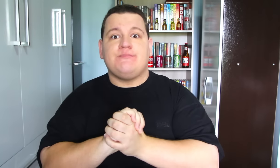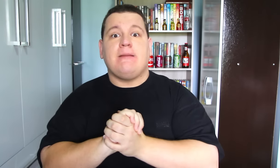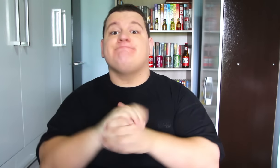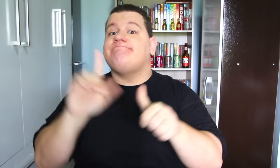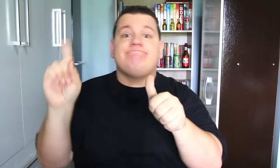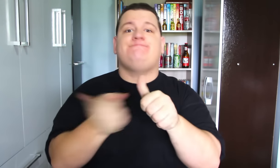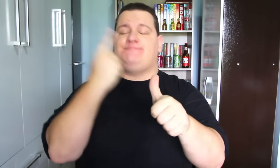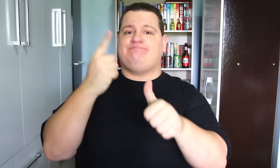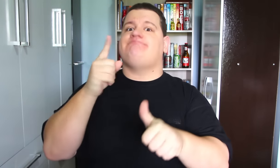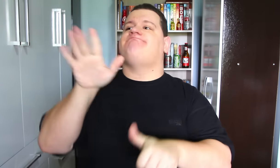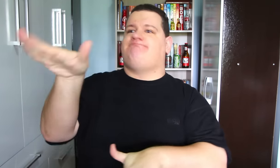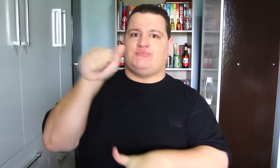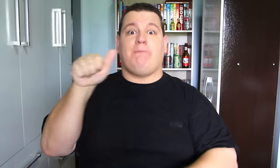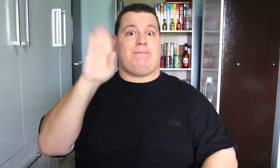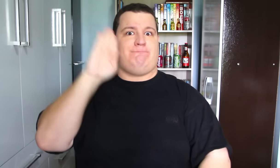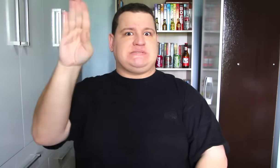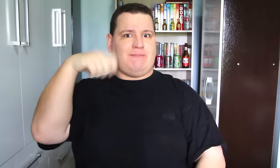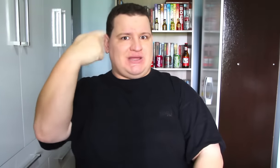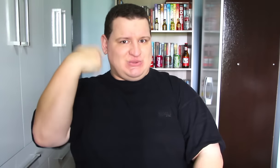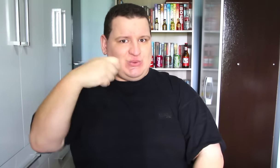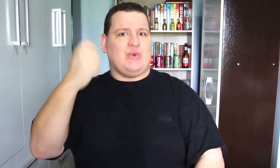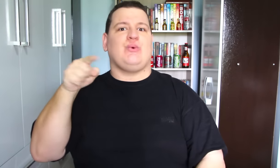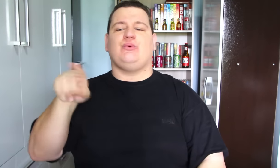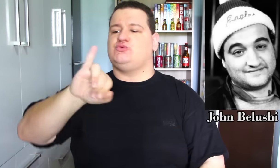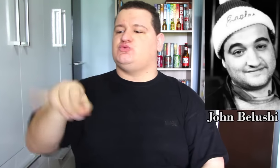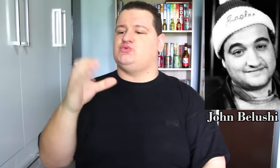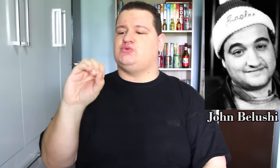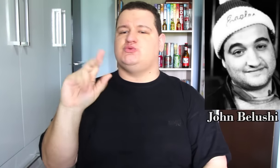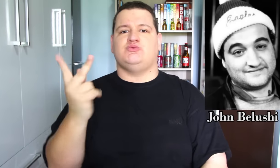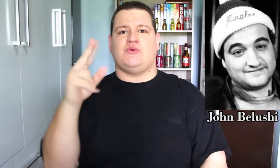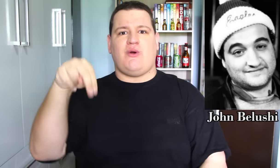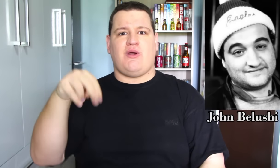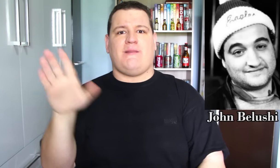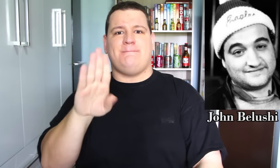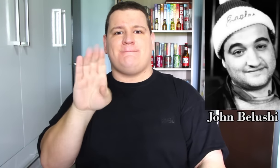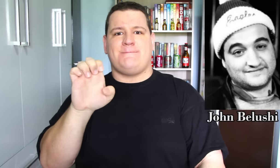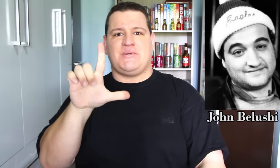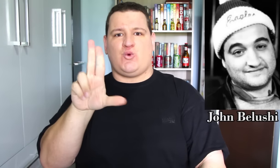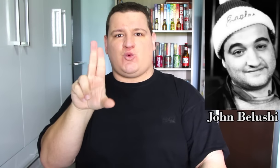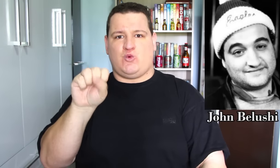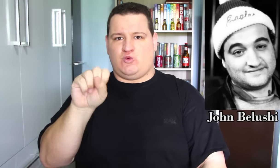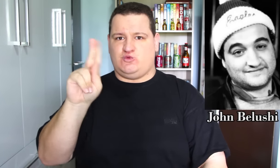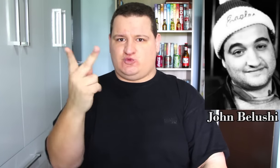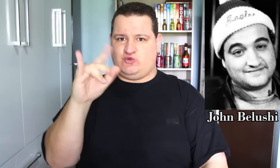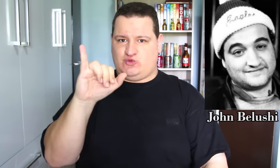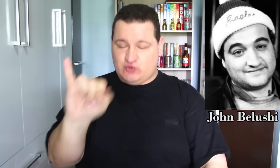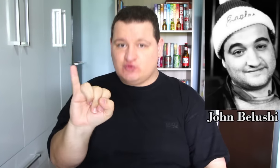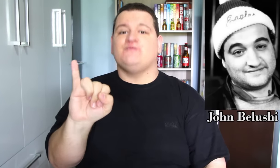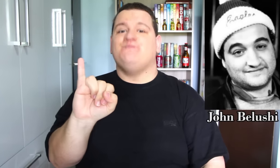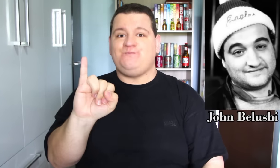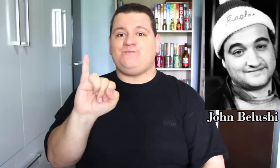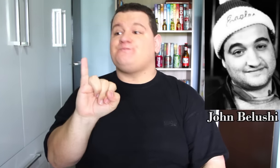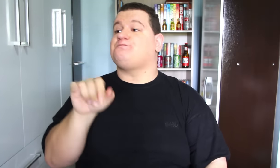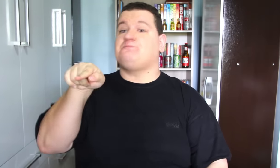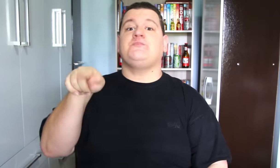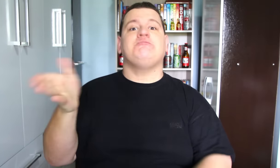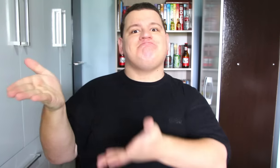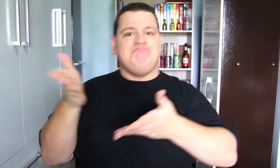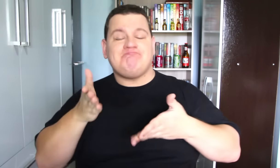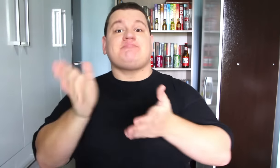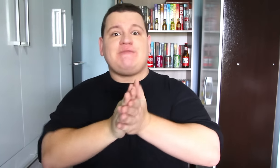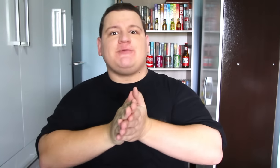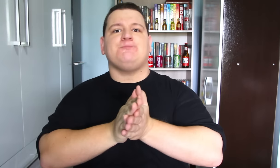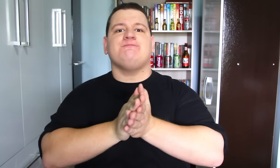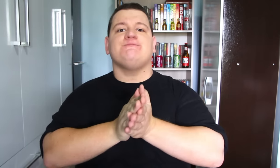Primeiro, chamaram o ator John Belushi para protagonizar.